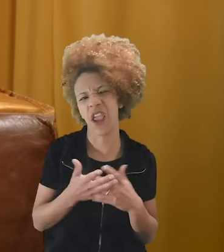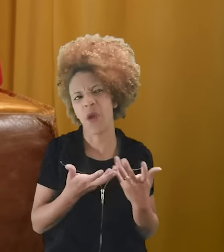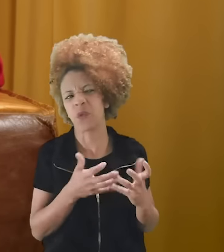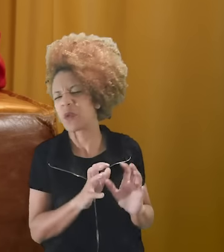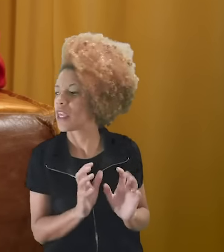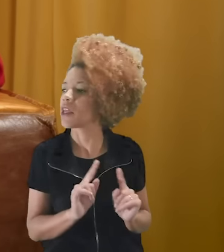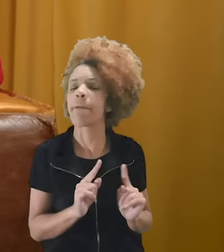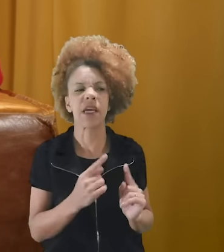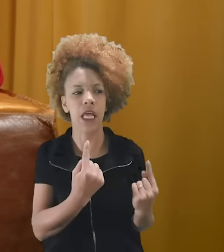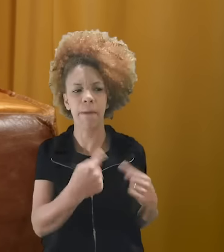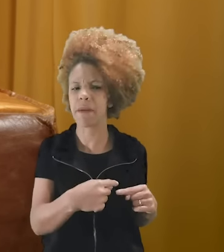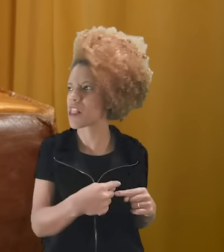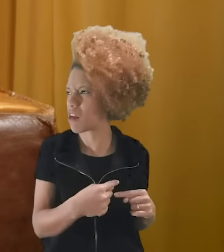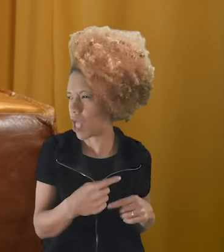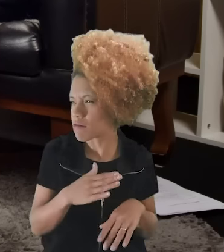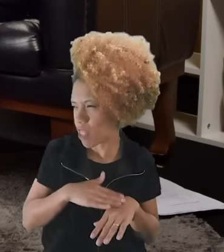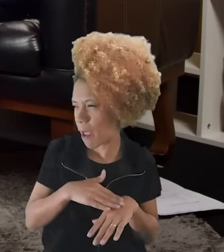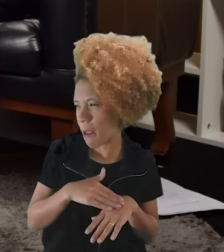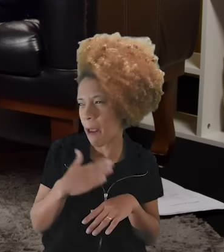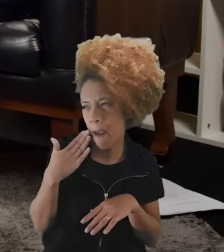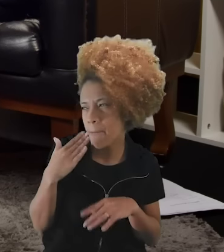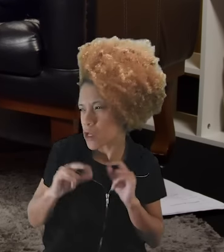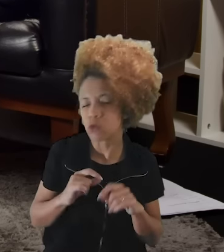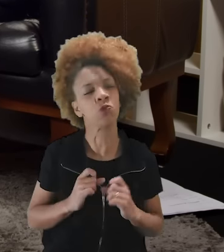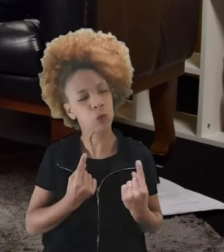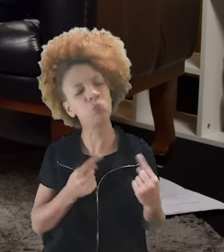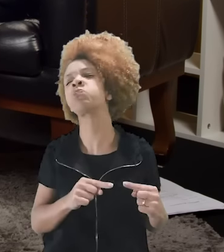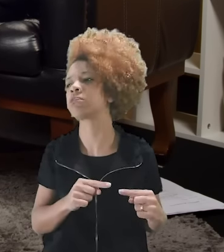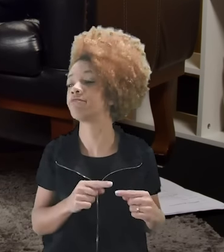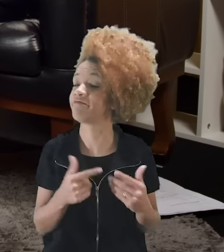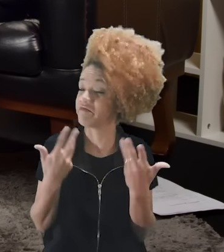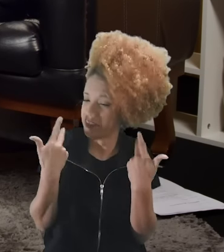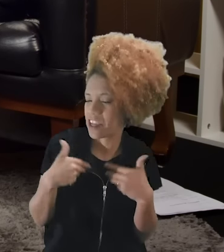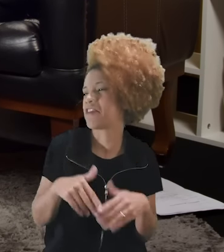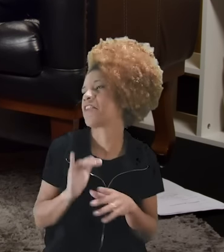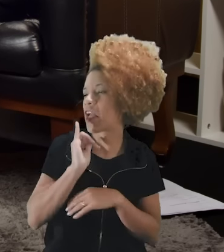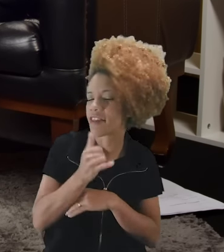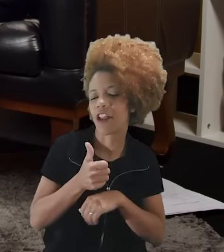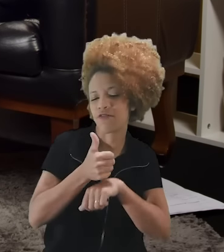queria tanto mal mas eu fui sabe de pirraça falei vou sim enfim hoje eu sou uma narradora oficial